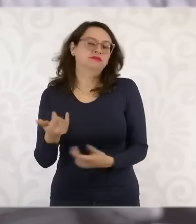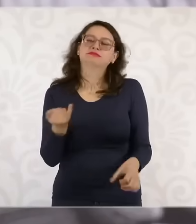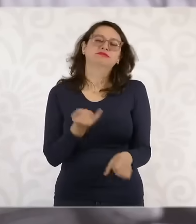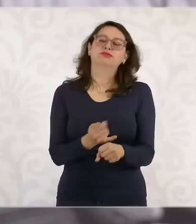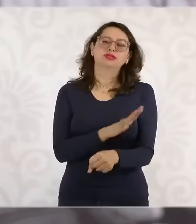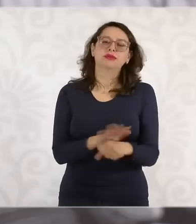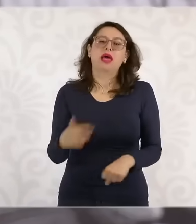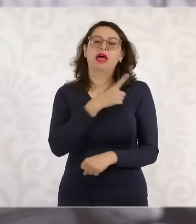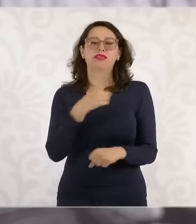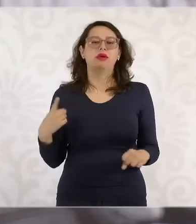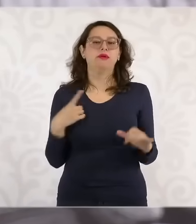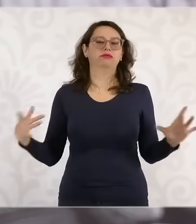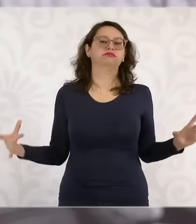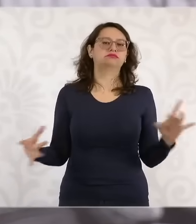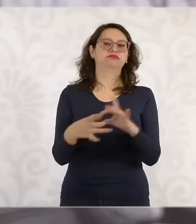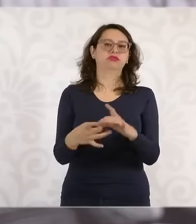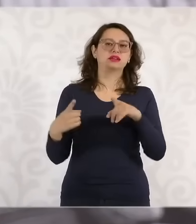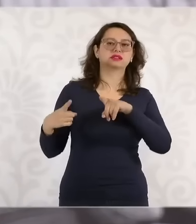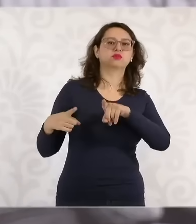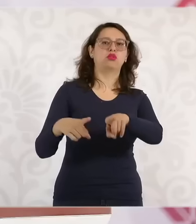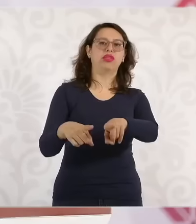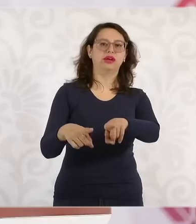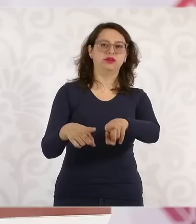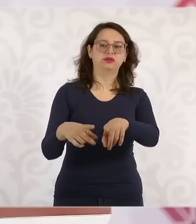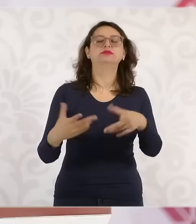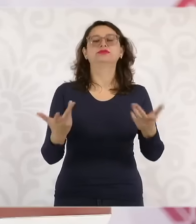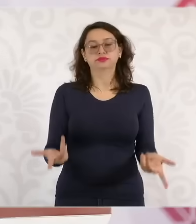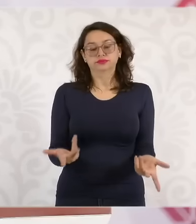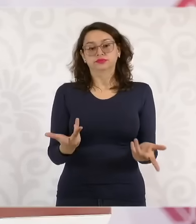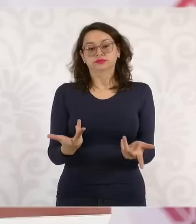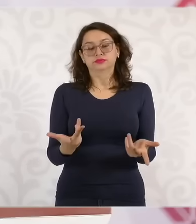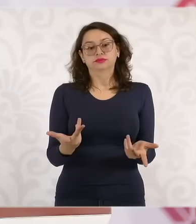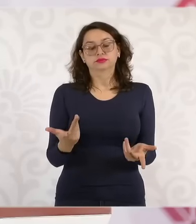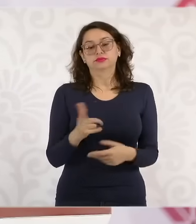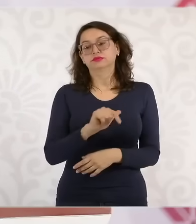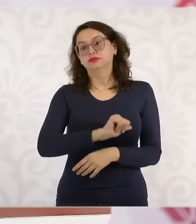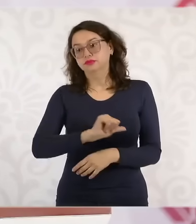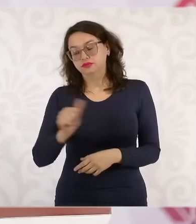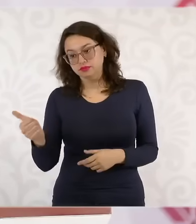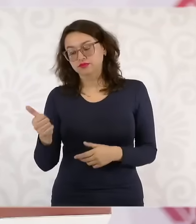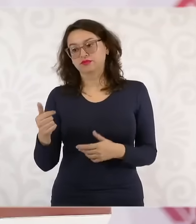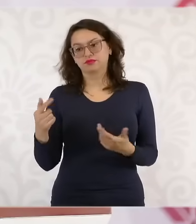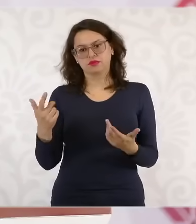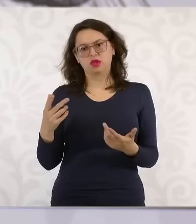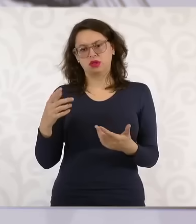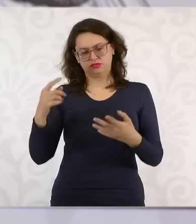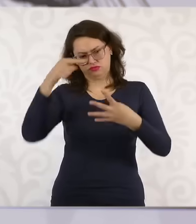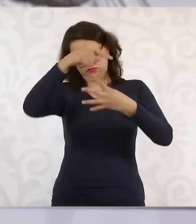que es el eje número número uno de esa estrategia. Los otros ejes que atiende muy bien el gabinete de